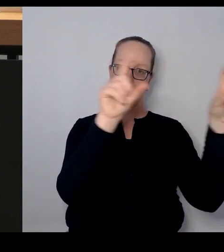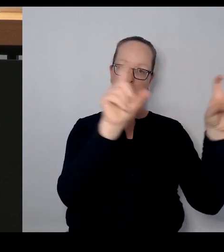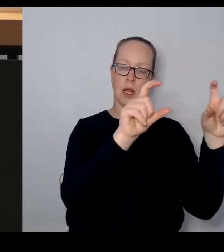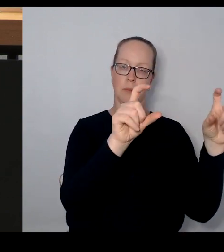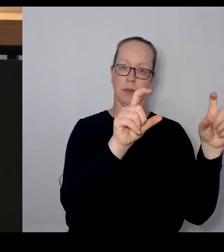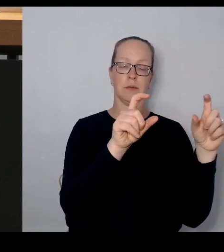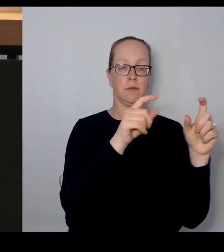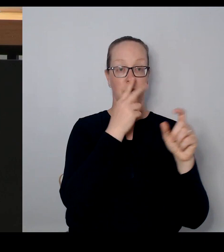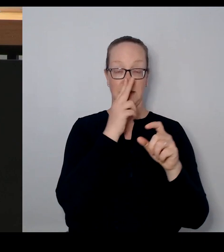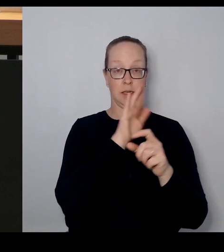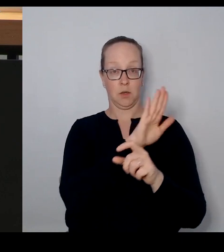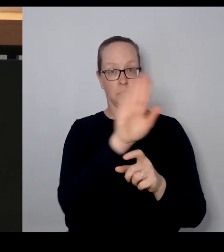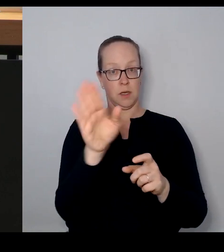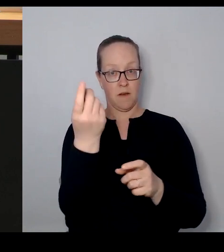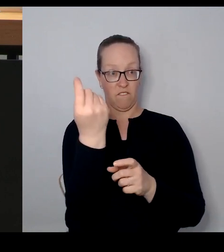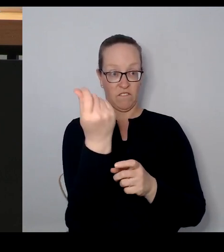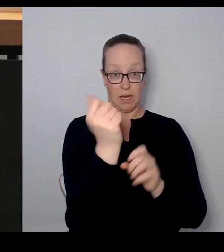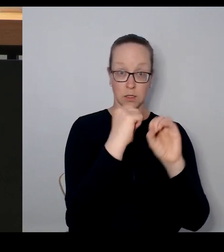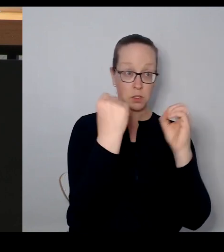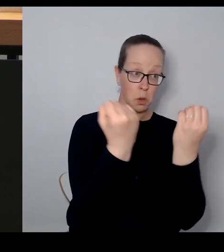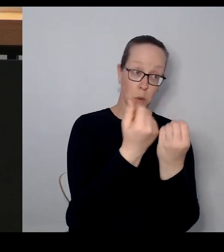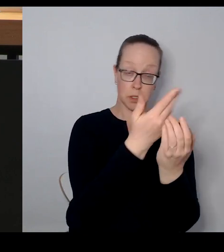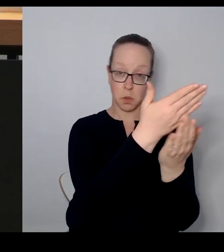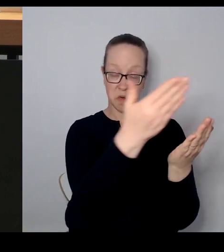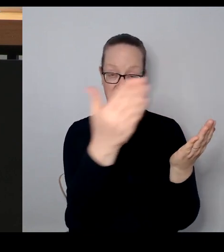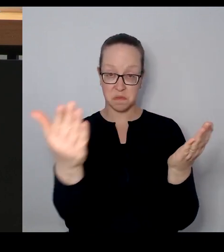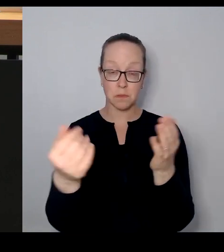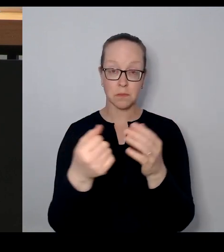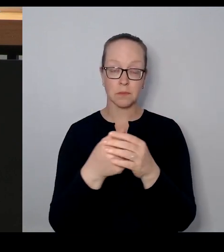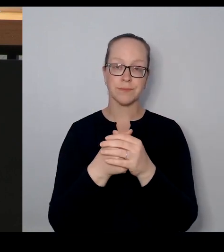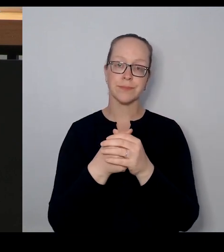über deren Situation wir uns auch weiterhin Gedanken machen müssen.